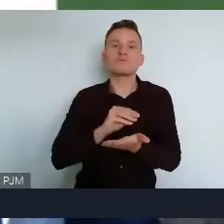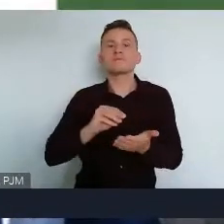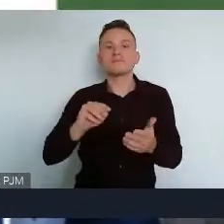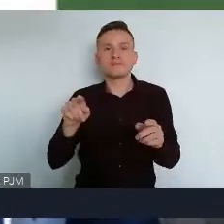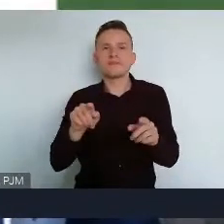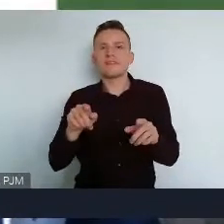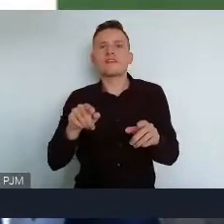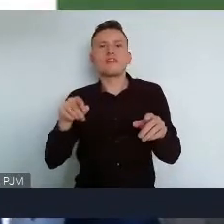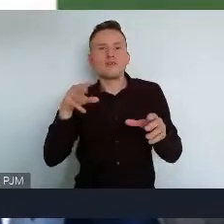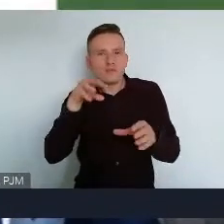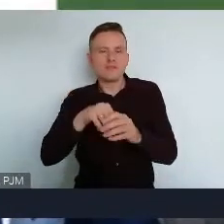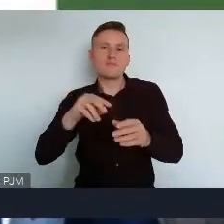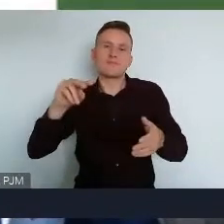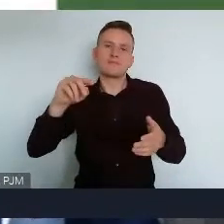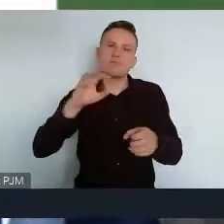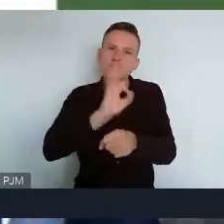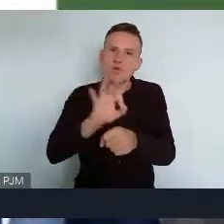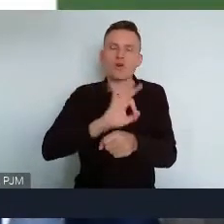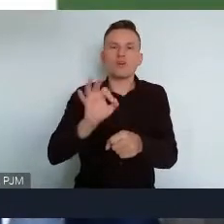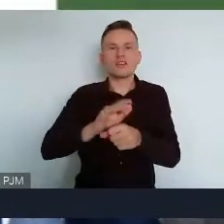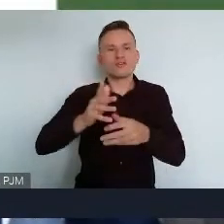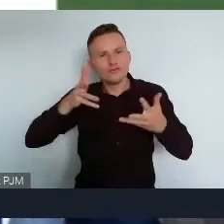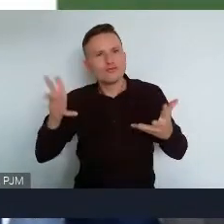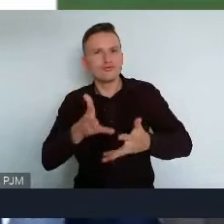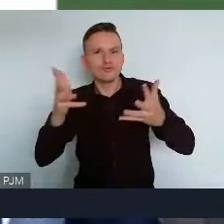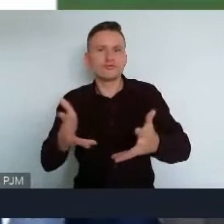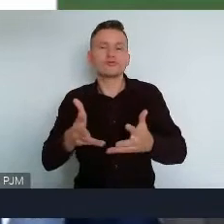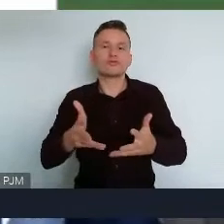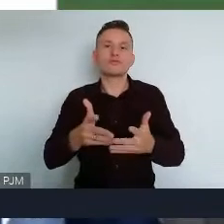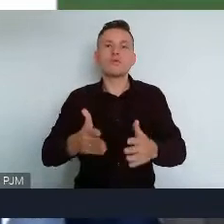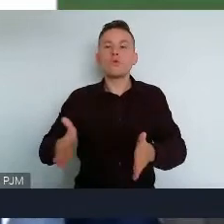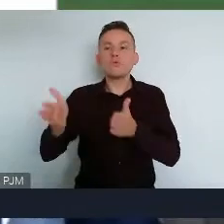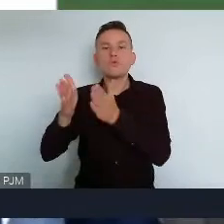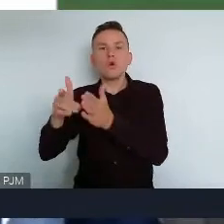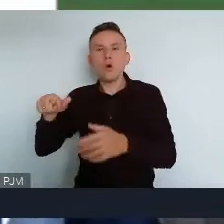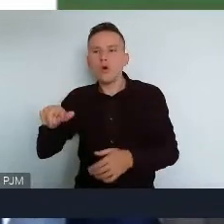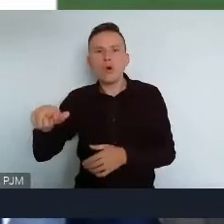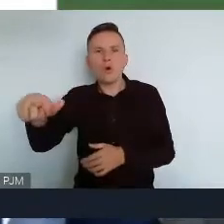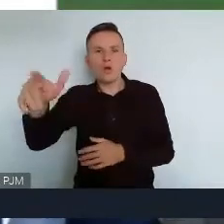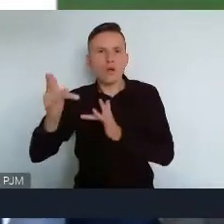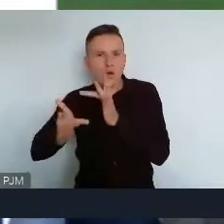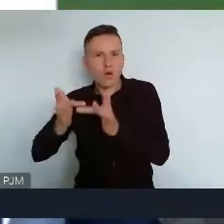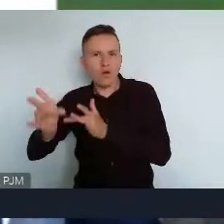promujących poruszanie się po drogach rowerowych. Tylko w Płocku i najbliższej okolicy